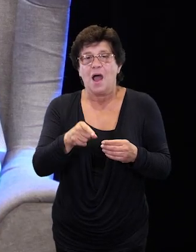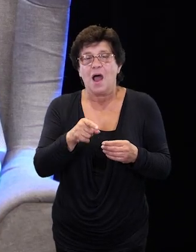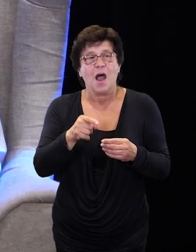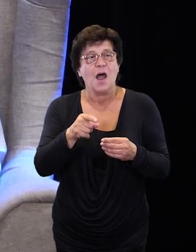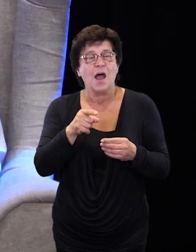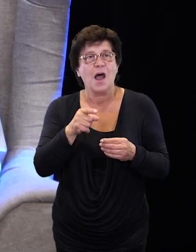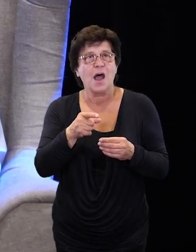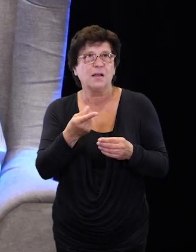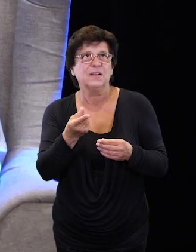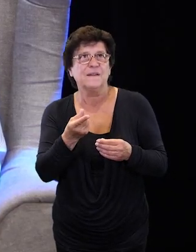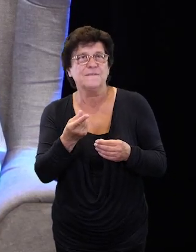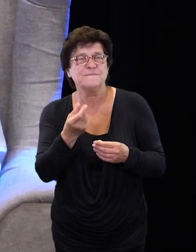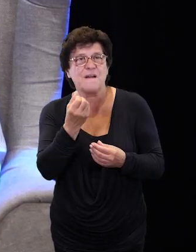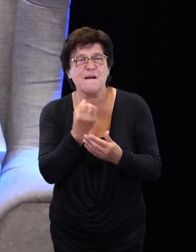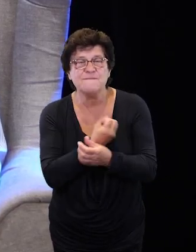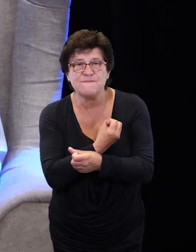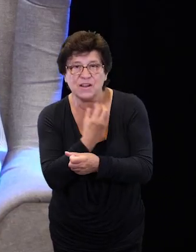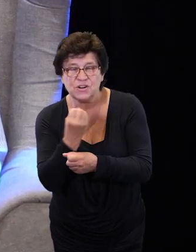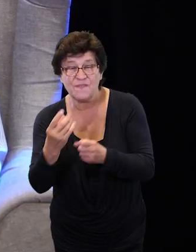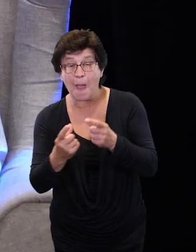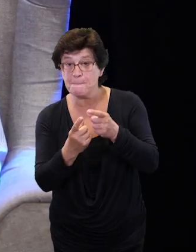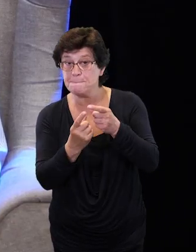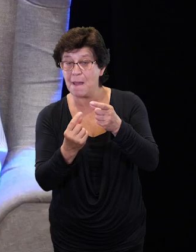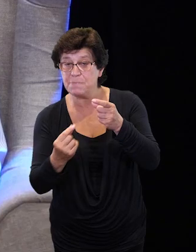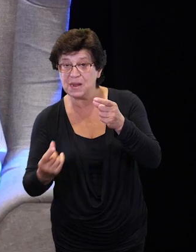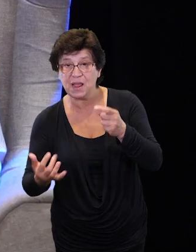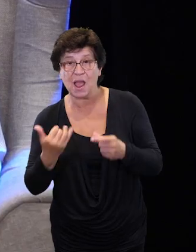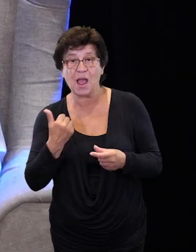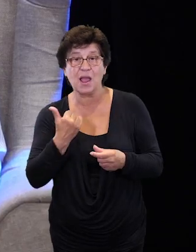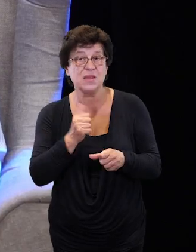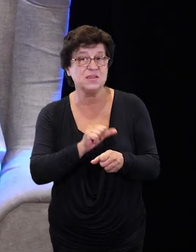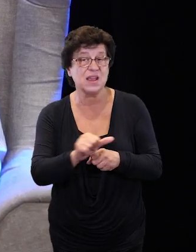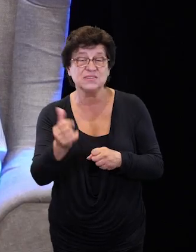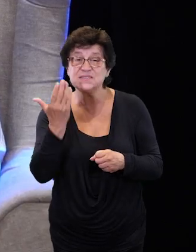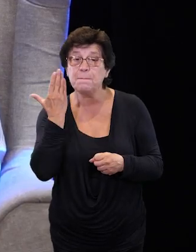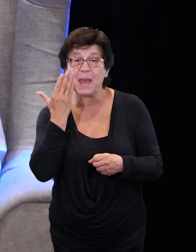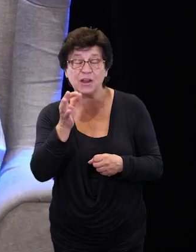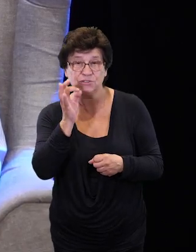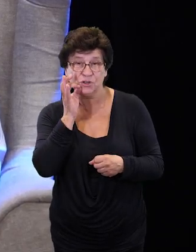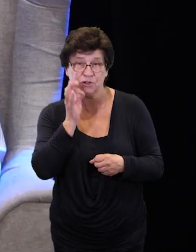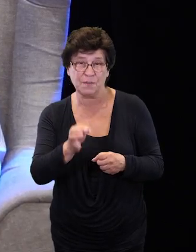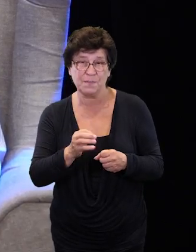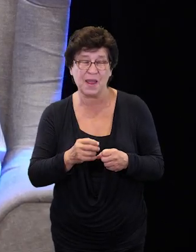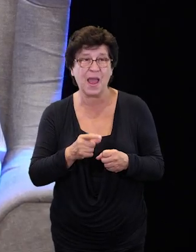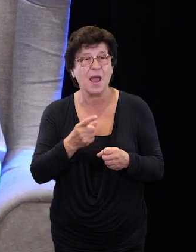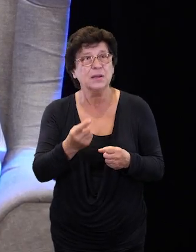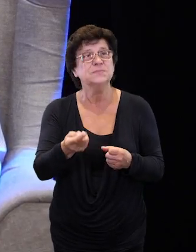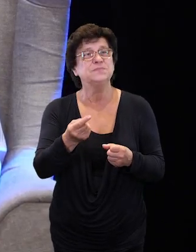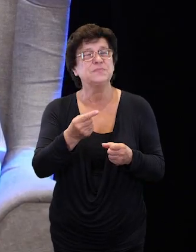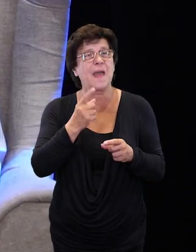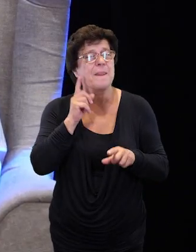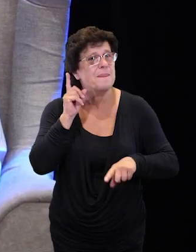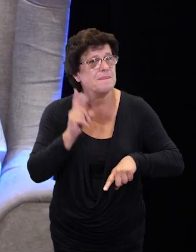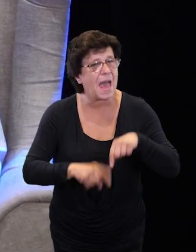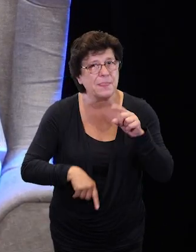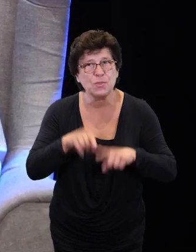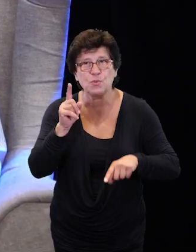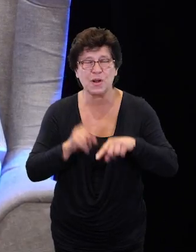Ja już wymieniam tę paprykę, bo to jest bardzo fajne źródło witaminy C. I tak samo inne witaminki, żebyśmy przyjmowali z tych naturalnych źródeł przede wszystkim,